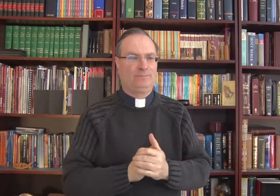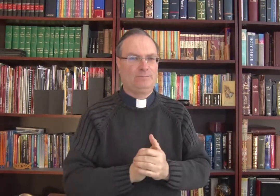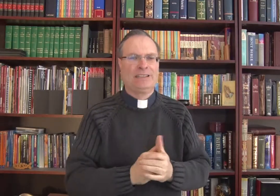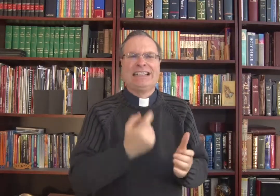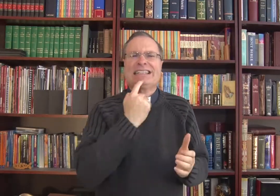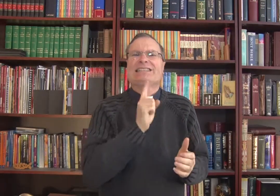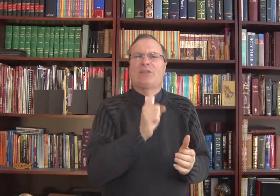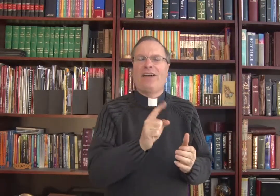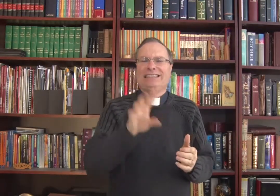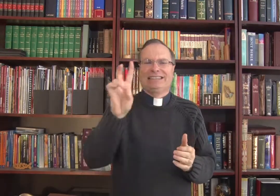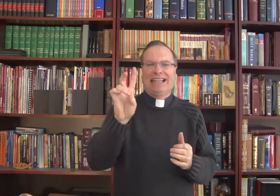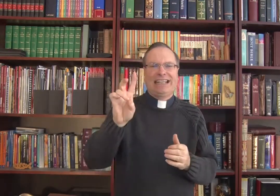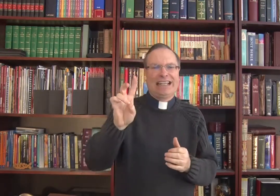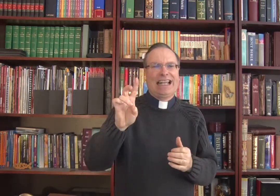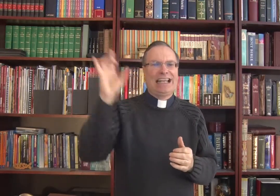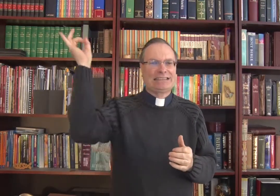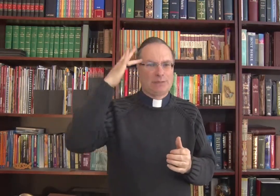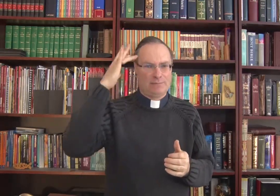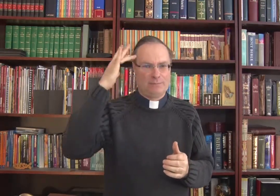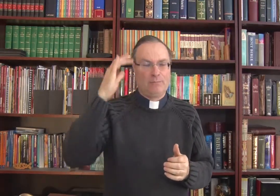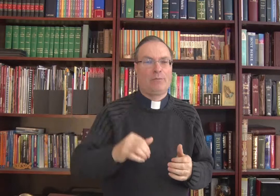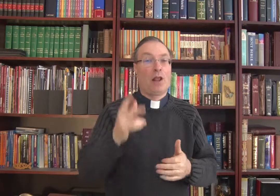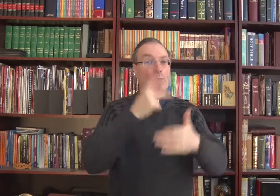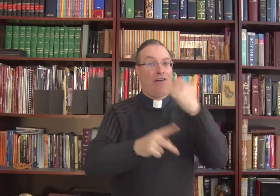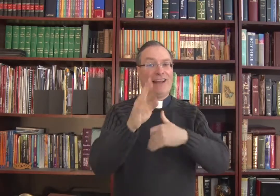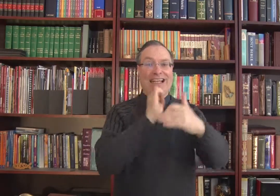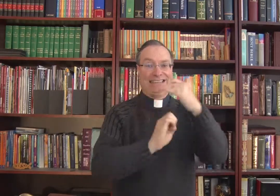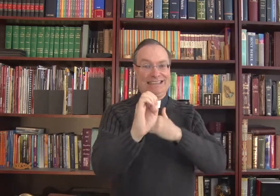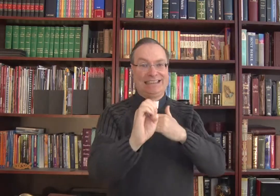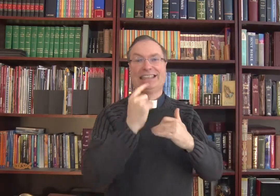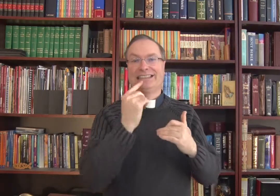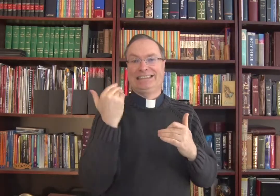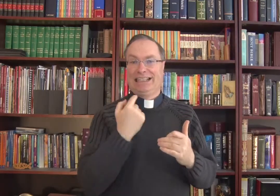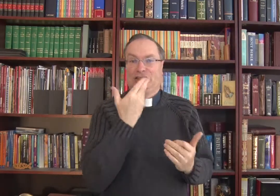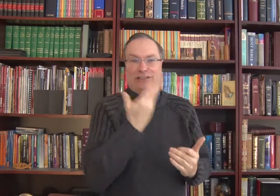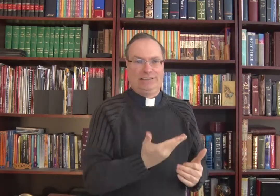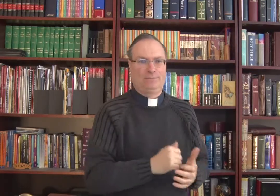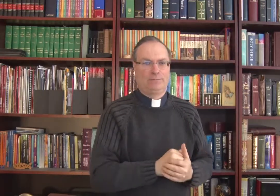Qui sont les sept esprits ? Le prophète Ésaïe disait ceci: